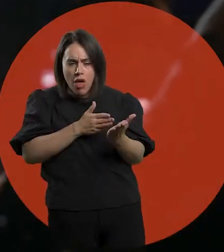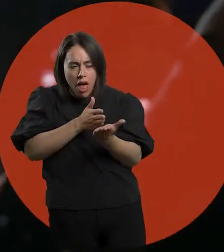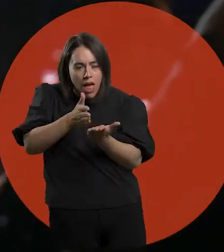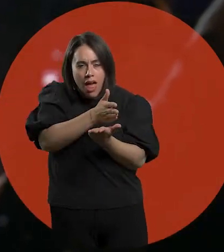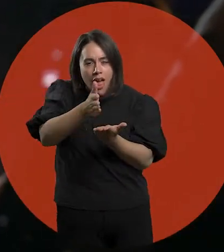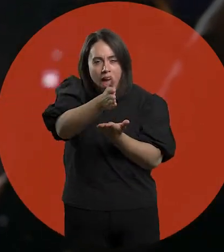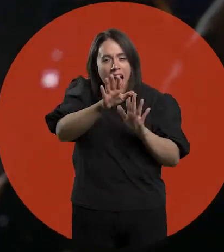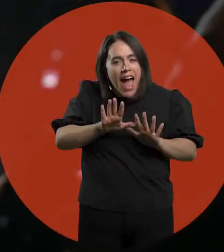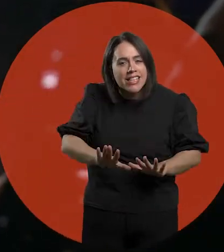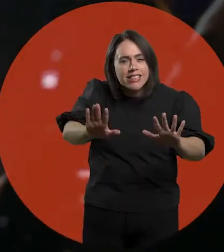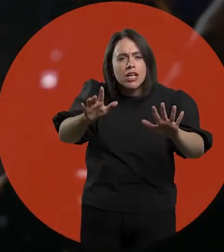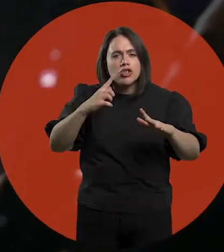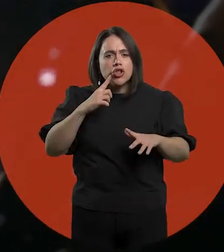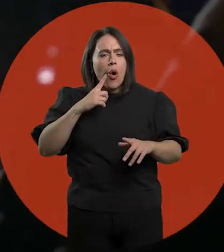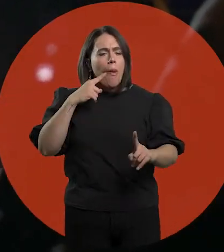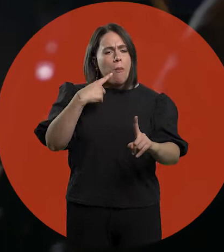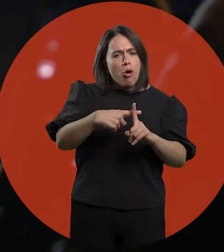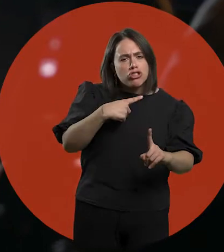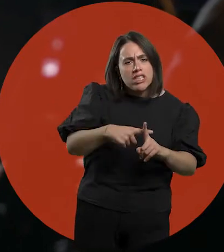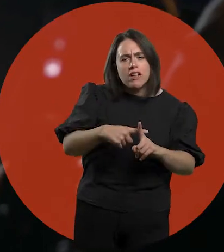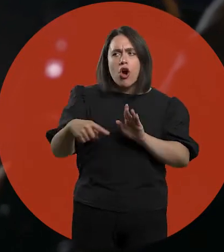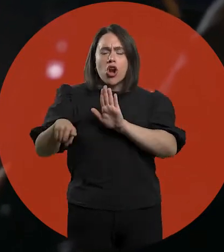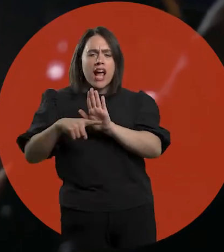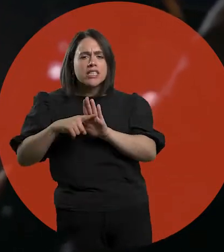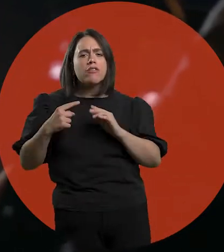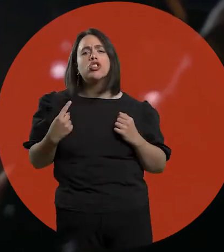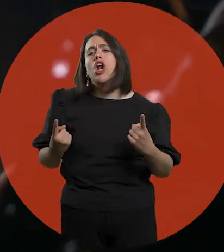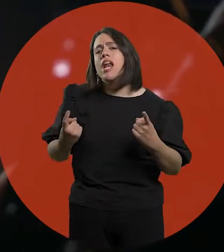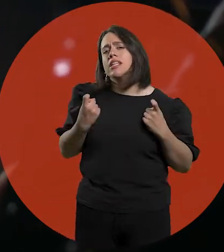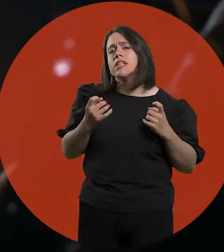¿Cuál es mi fuerte? ¿Qué necesito y qué tengo que descartar?.